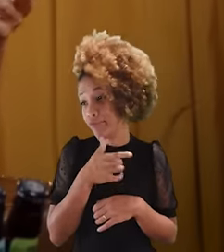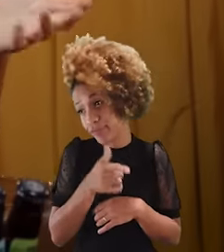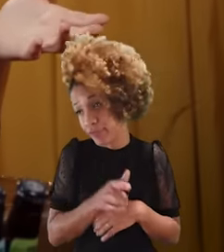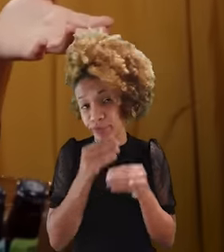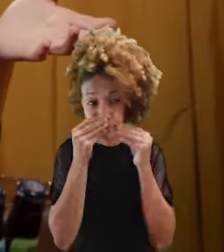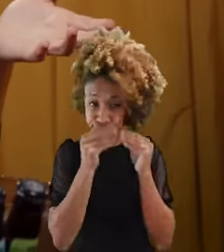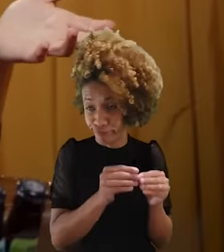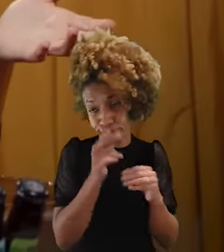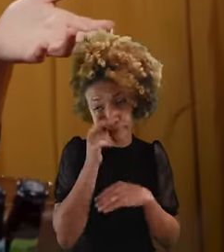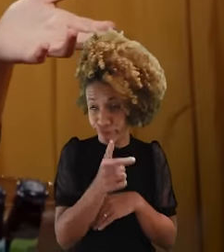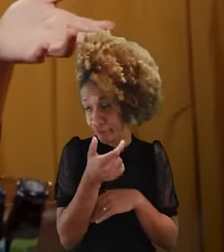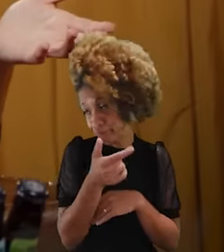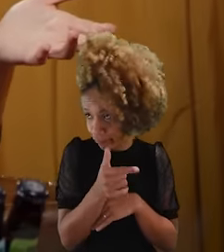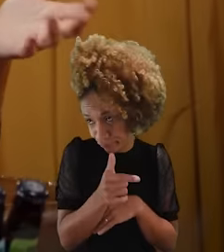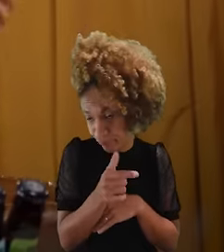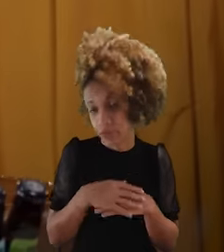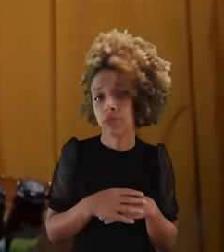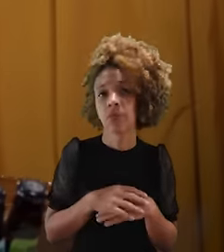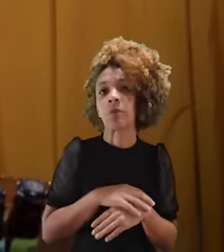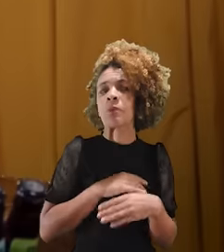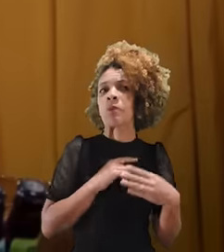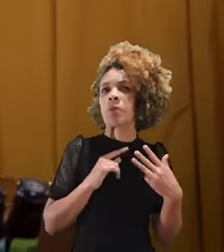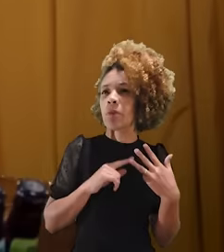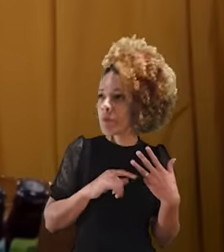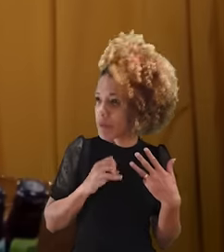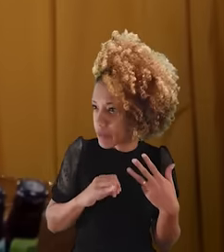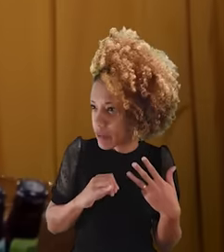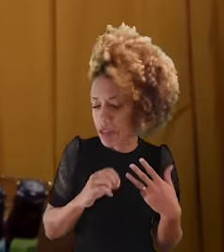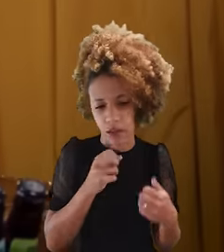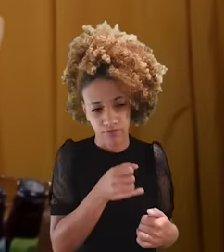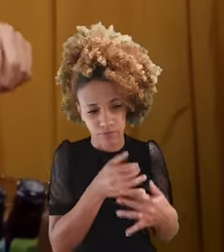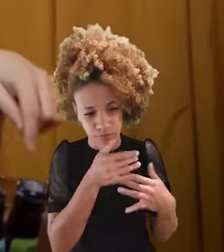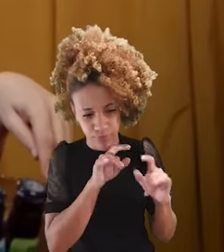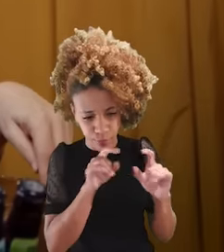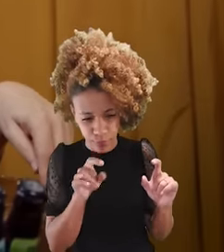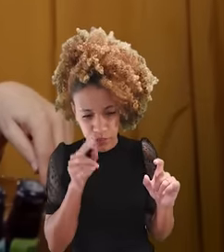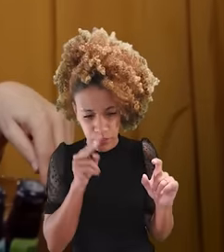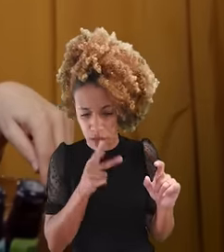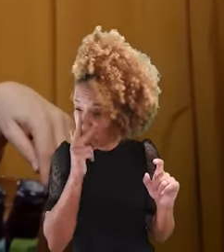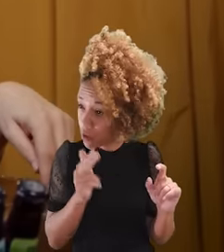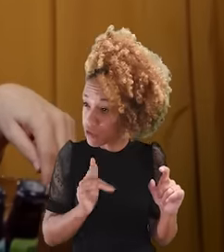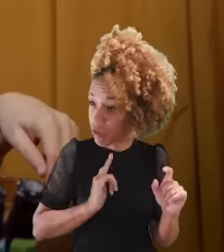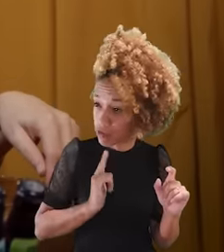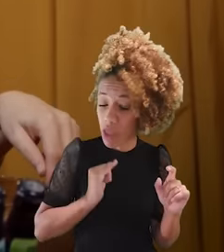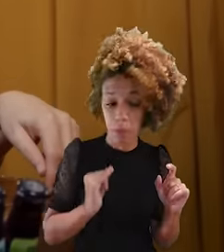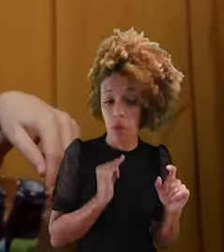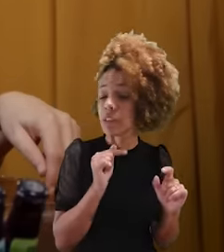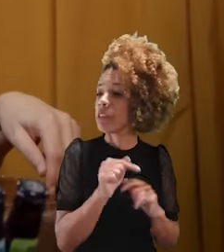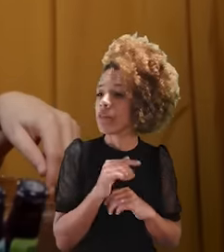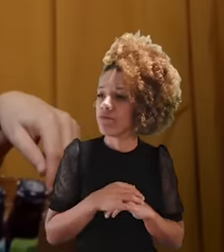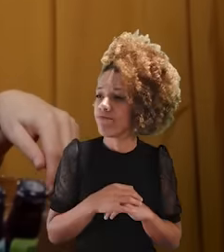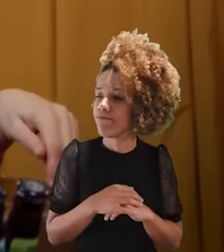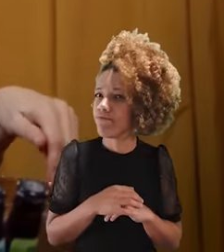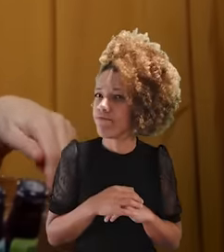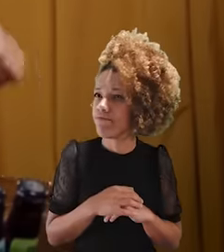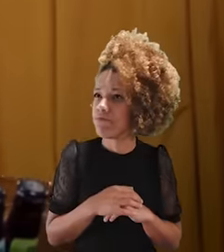não me interessa Ok e se é um comentário Onde eu acho que tem alguma coisa ali eu acho importante